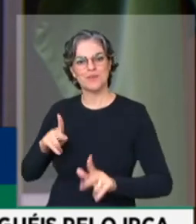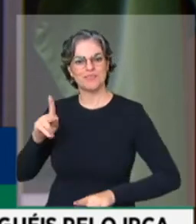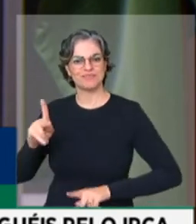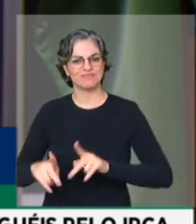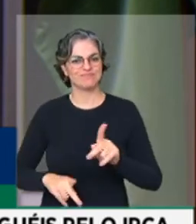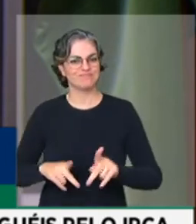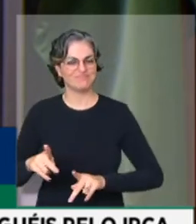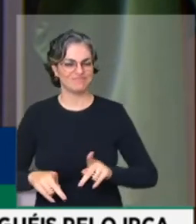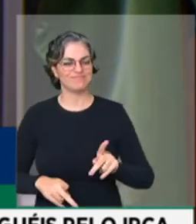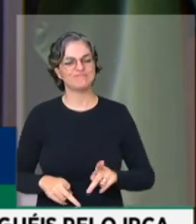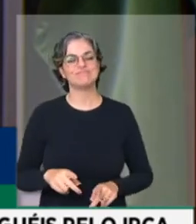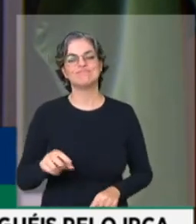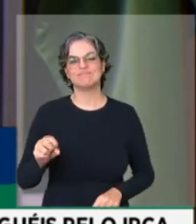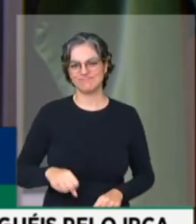MÃOS DADAS. E ESSE SETOR SERÁ VALORIZADO. ESTIVEMOS